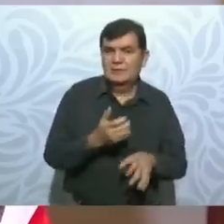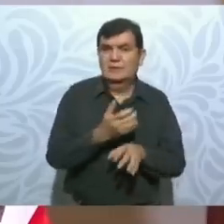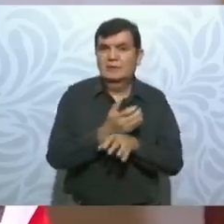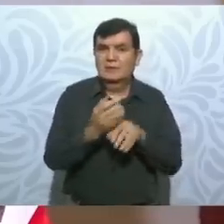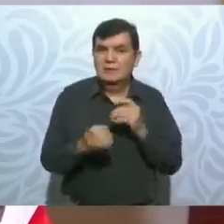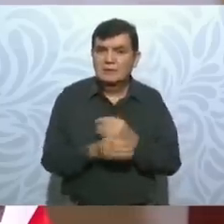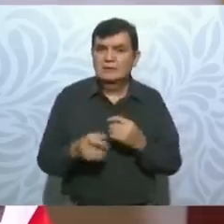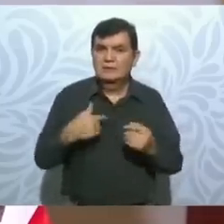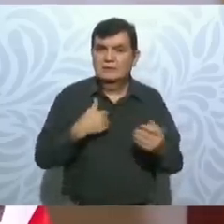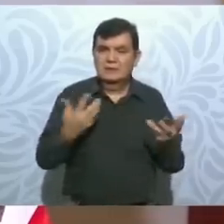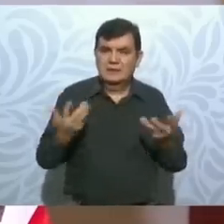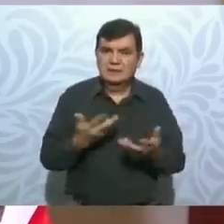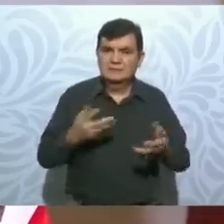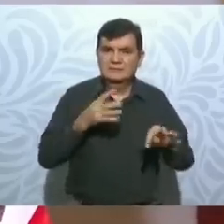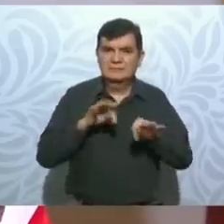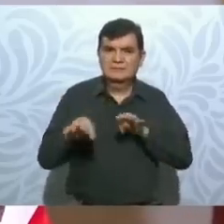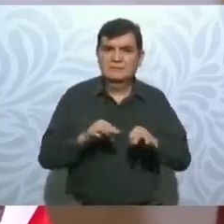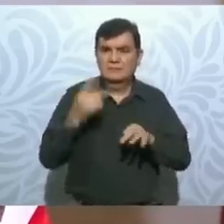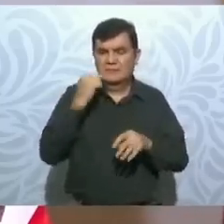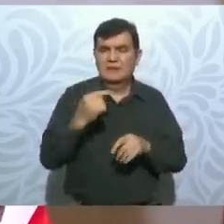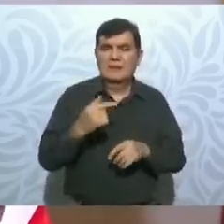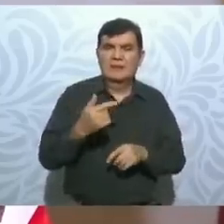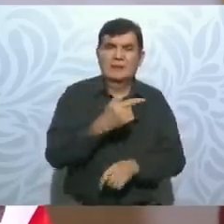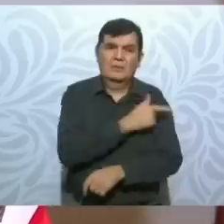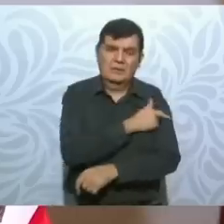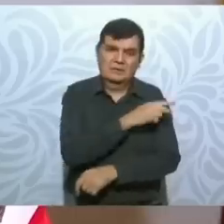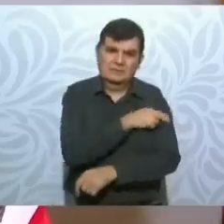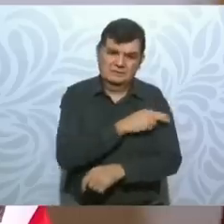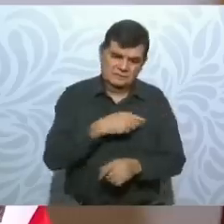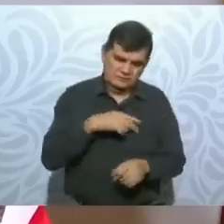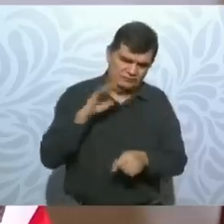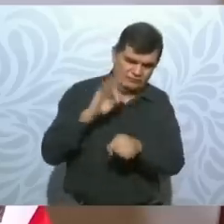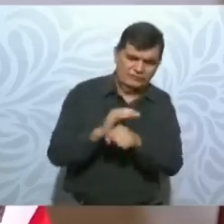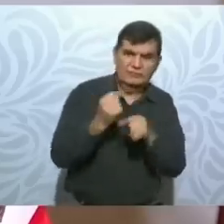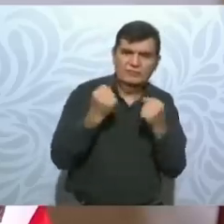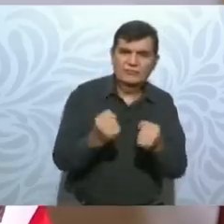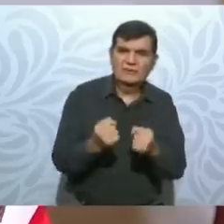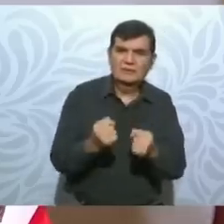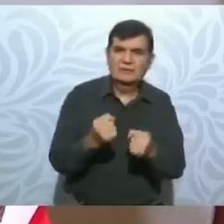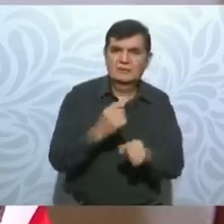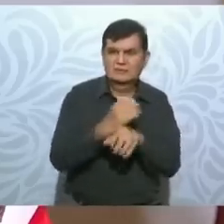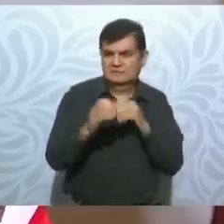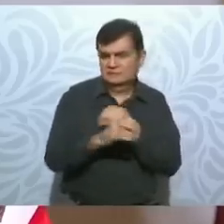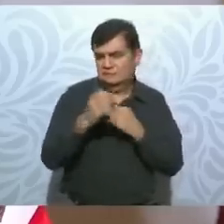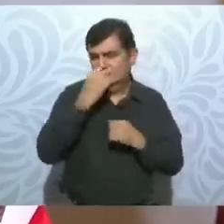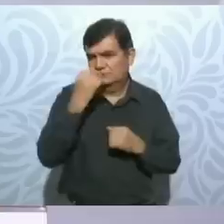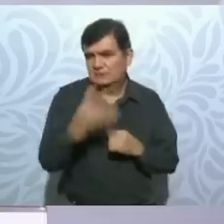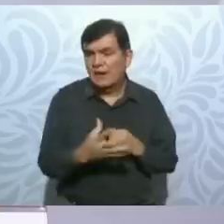acción para fortalecer la guardia que es una institución excepcional pero que requiere su